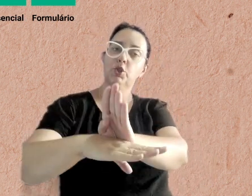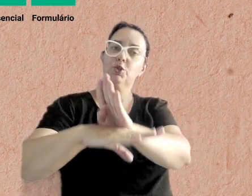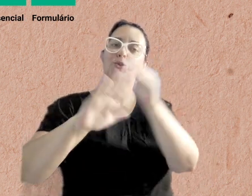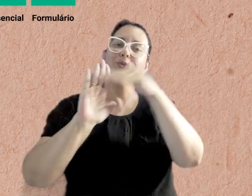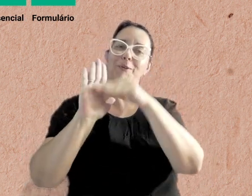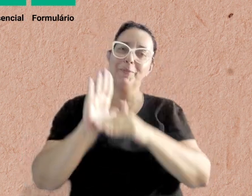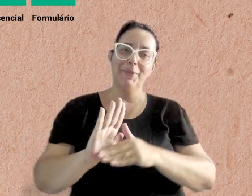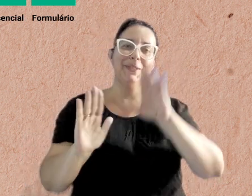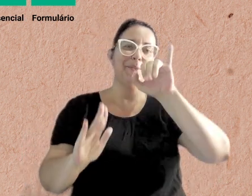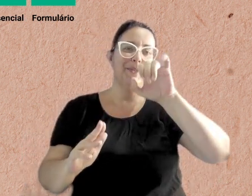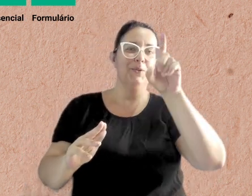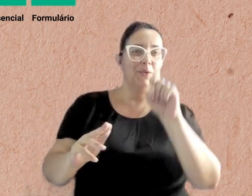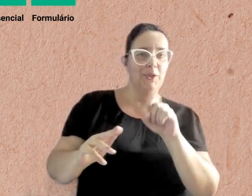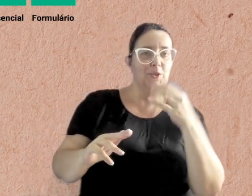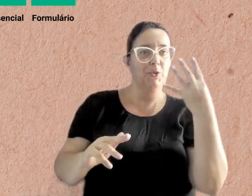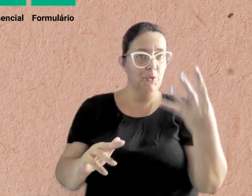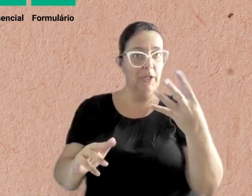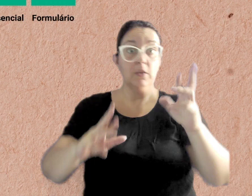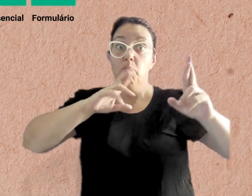aos programas do Eixo 4 do Plano Macro.